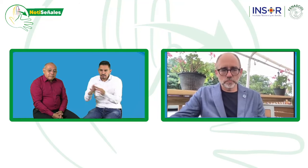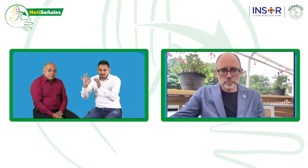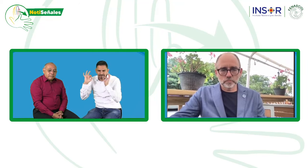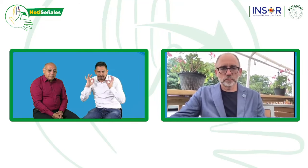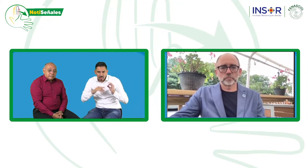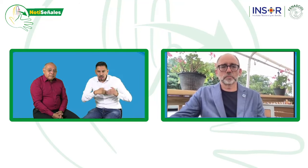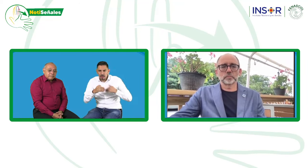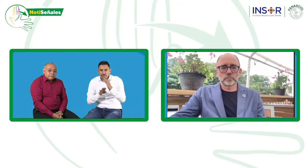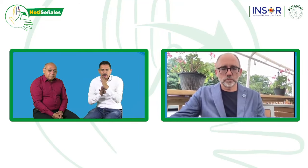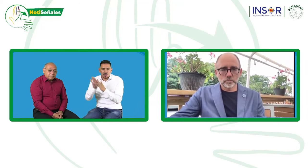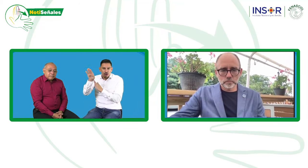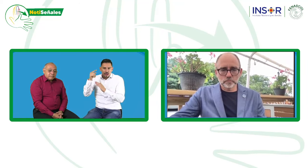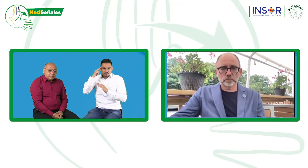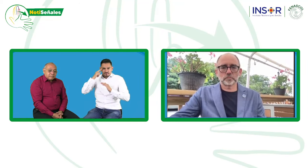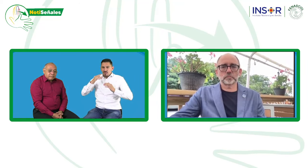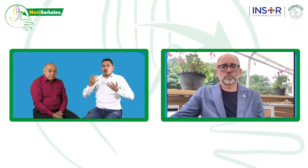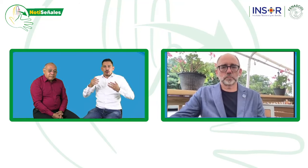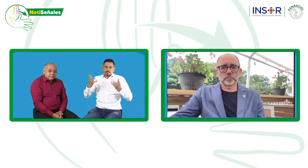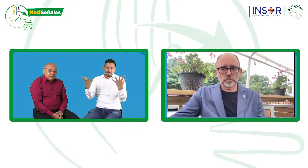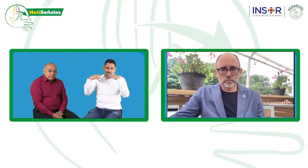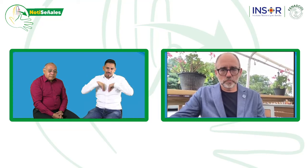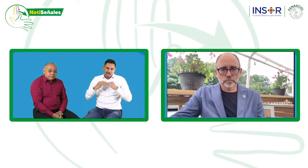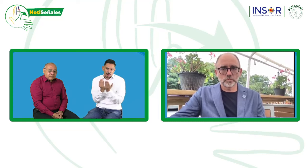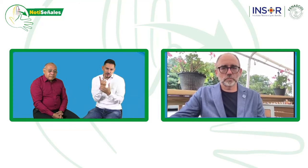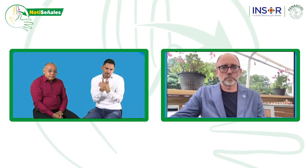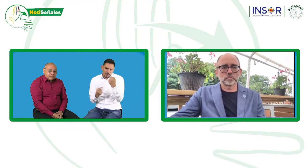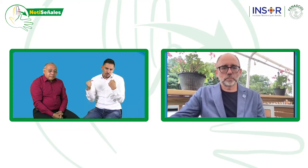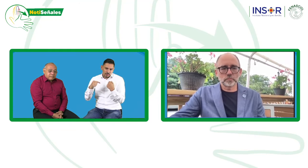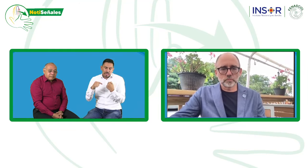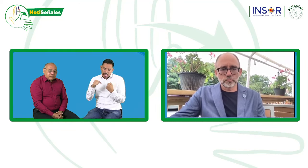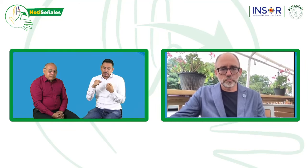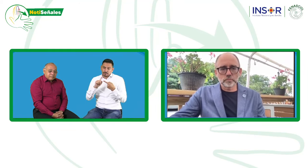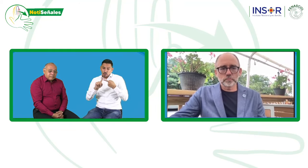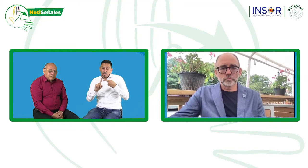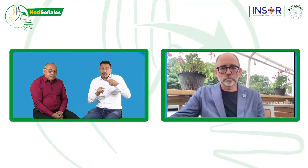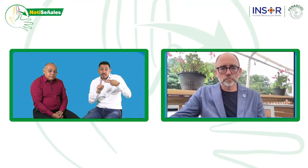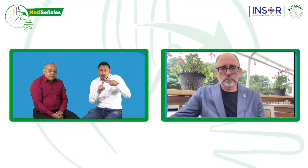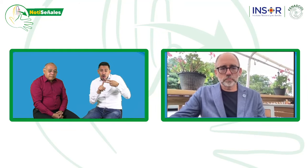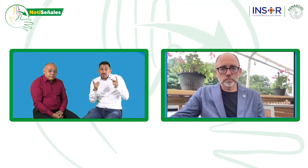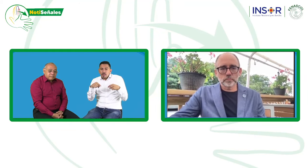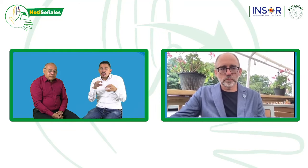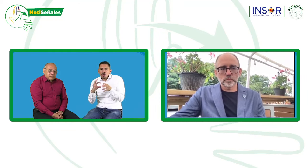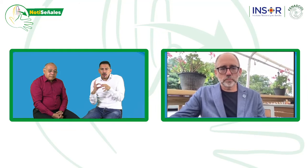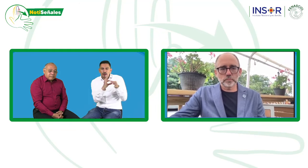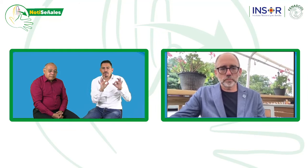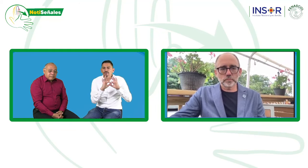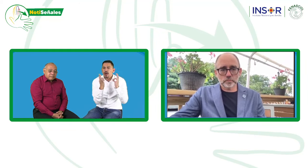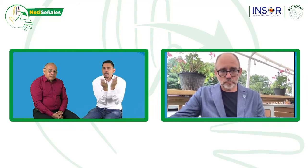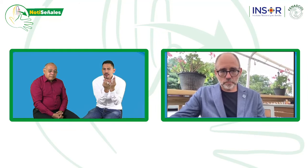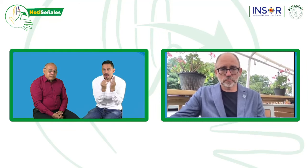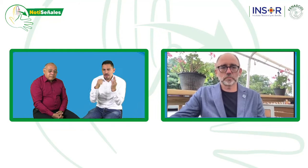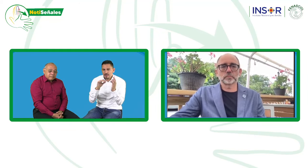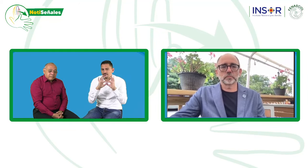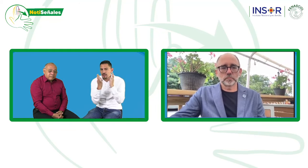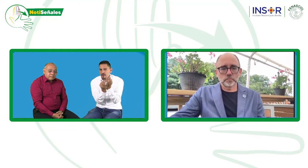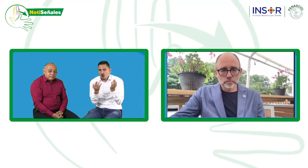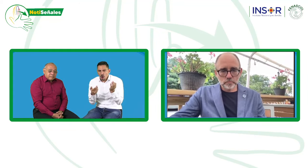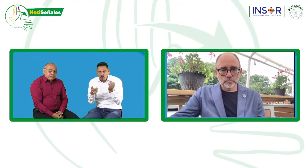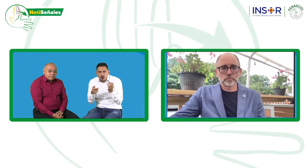articulación en un tránsito armónico de educación hasta la adultez y así tener el progreso, el desarrollo como